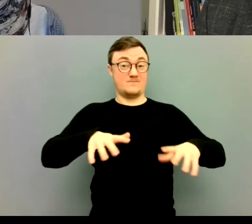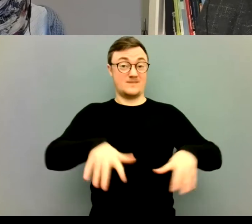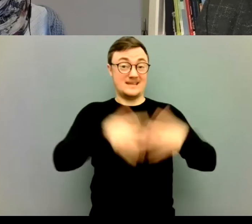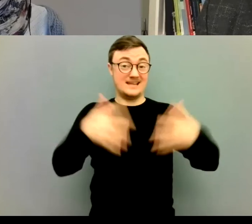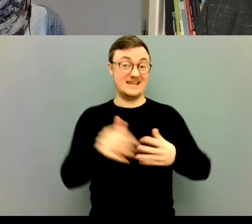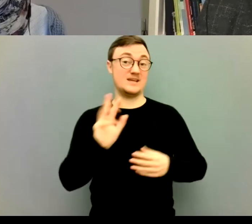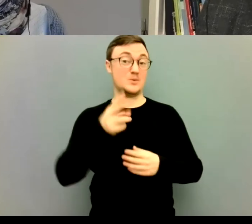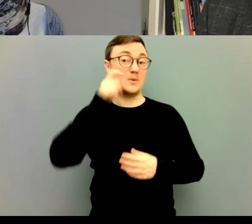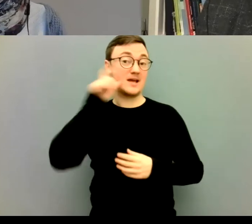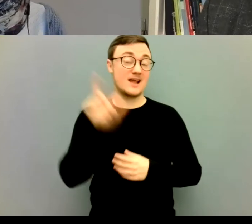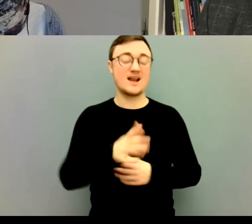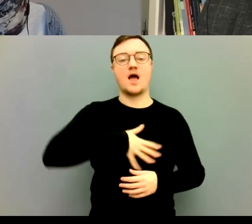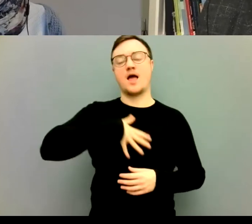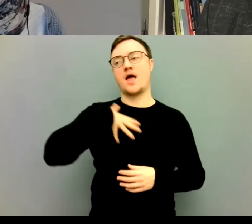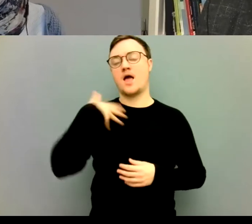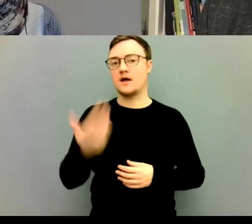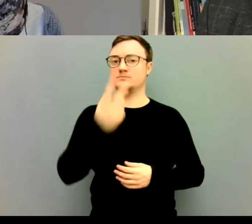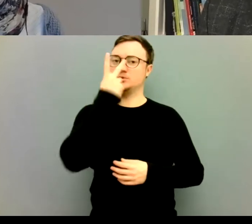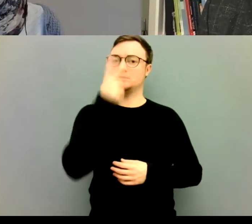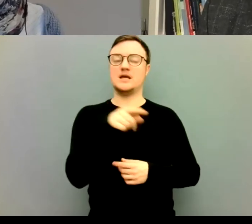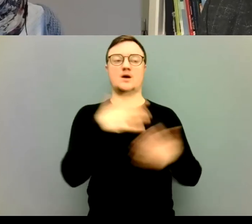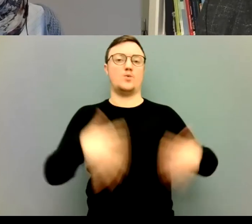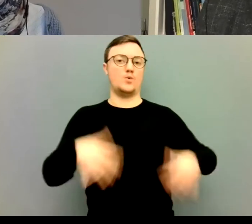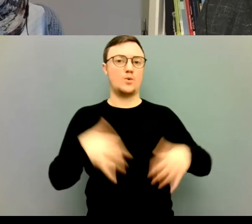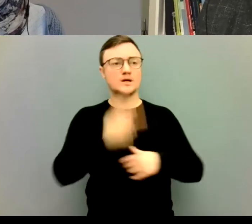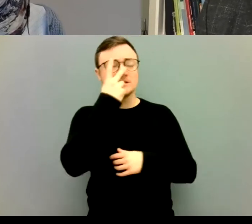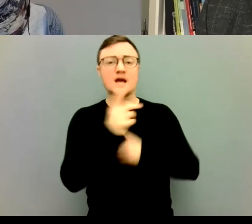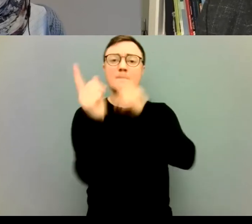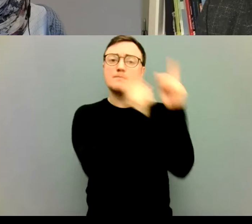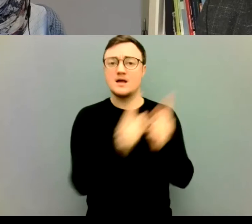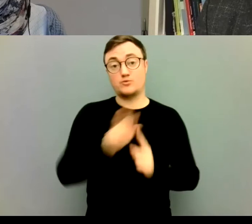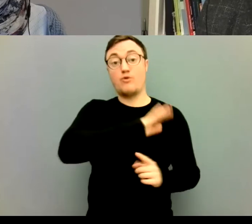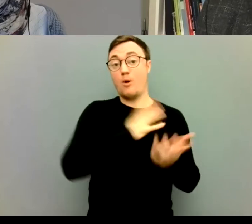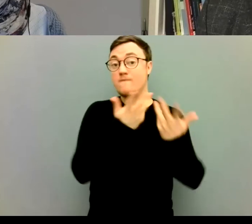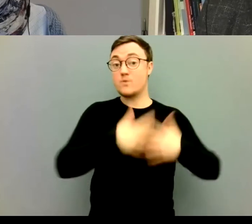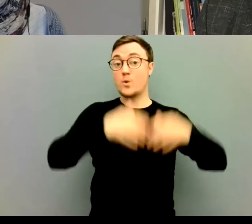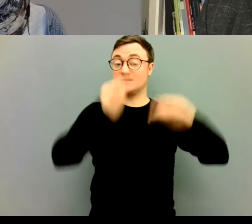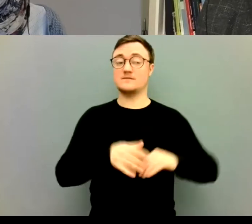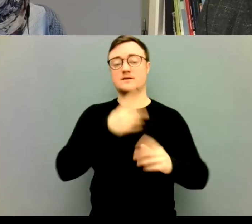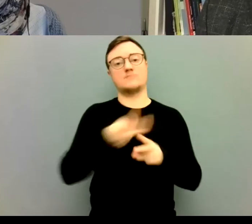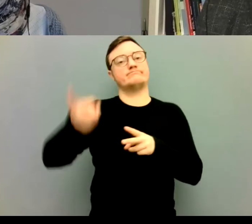är fruktansvärda scener vi ser i dag, och man ser inte minst hur personer med-